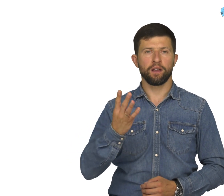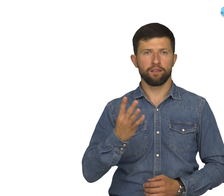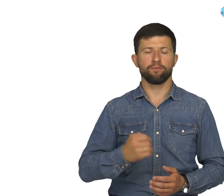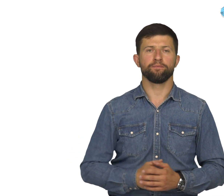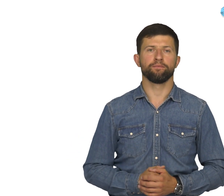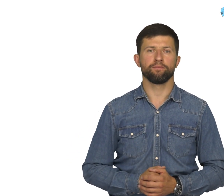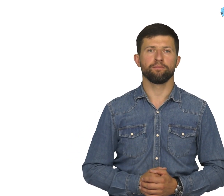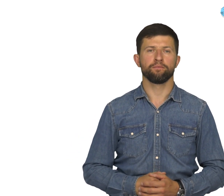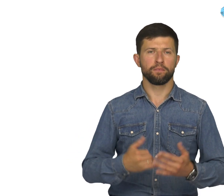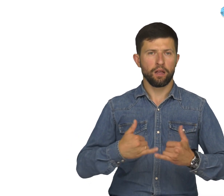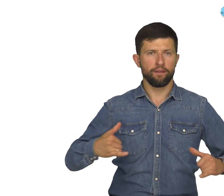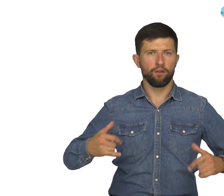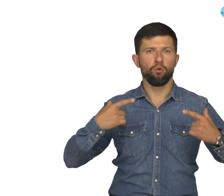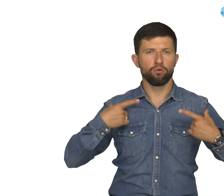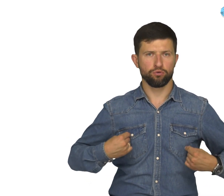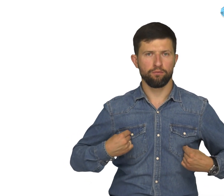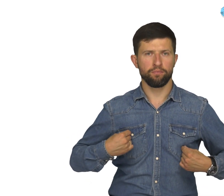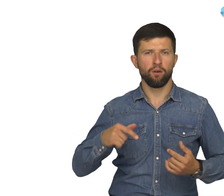4) innym osobom,